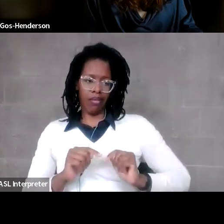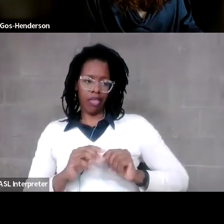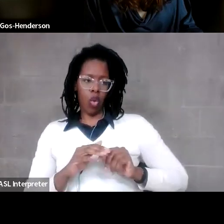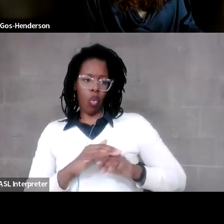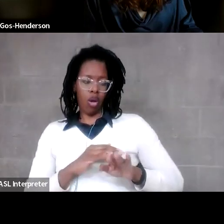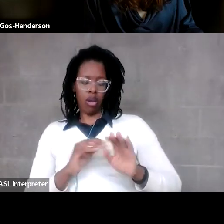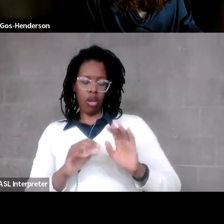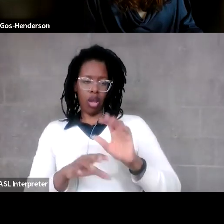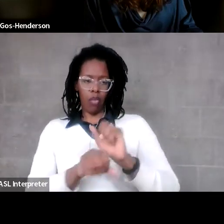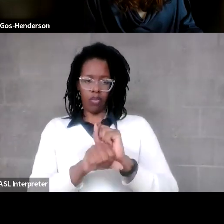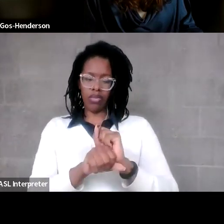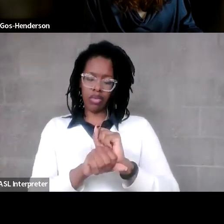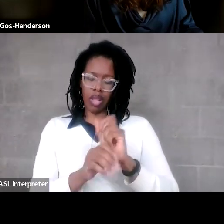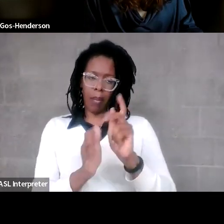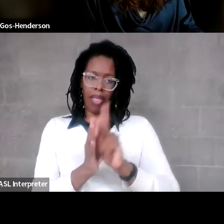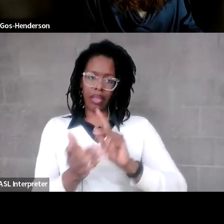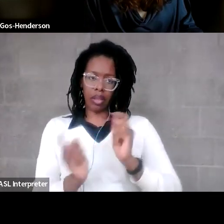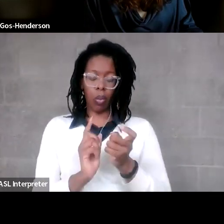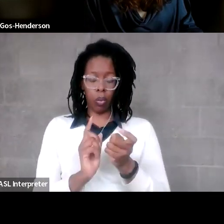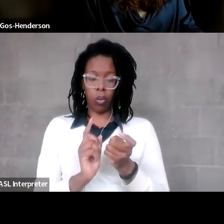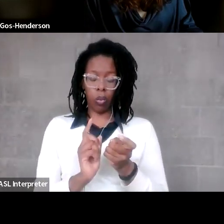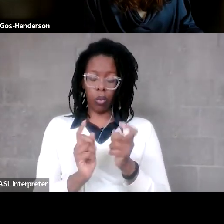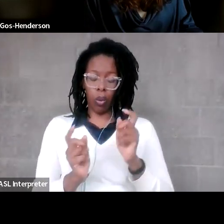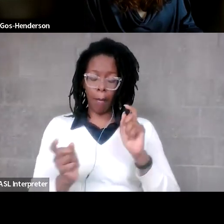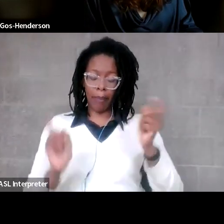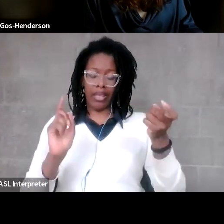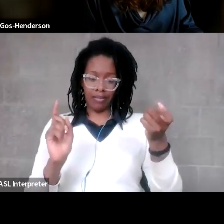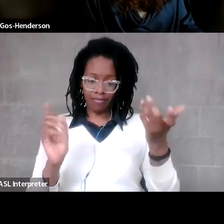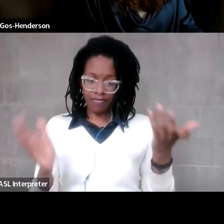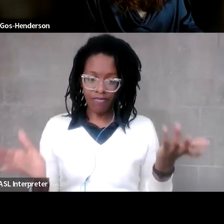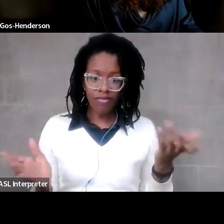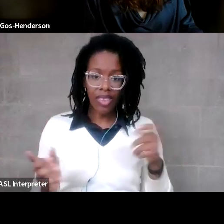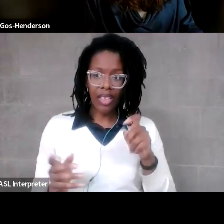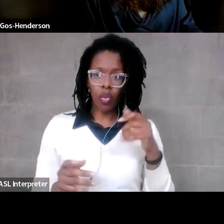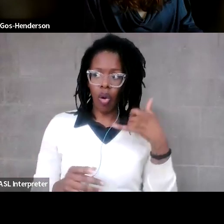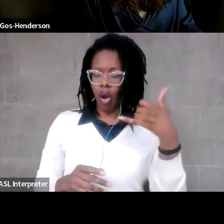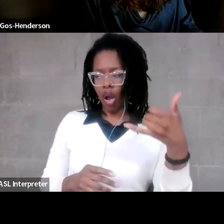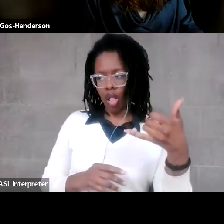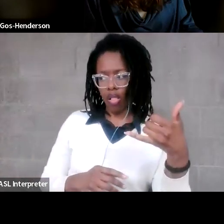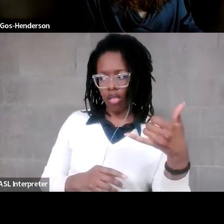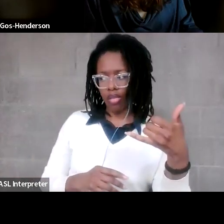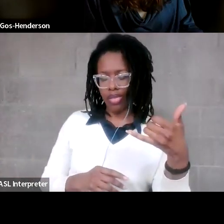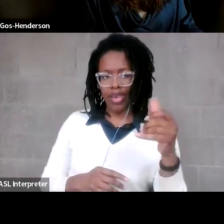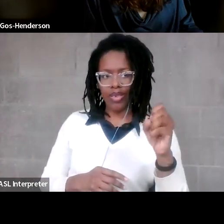Ese fue un gran cambio de política, ¿verdad? Necesitar llamar a tu oficina local de la Seguridad Social